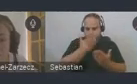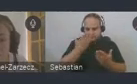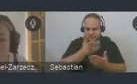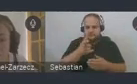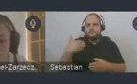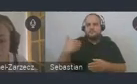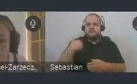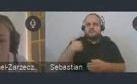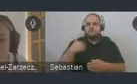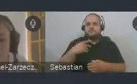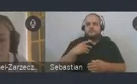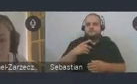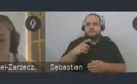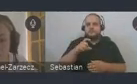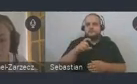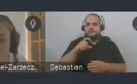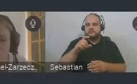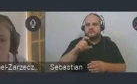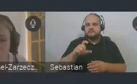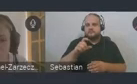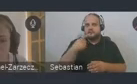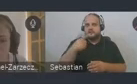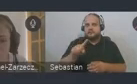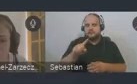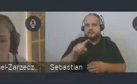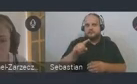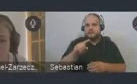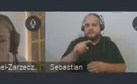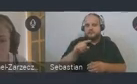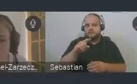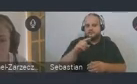przez Centralny Dom Technologii i fundację PFR.